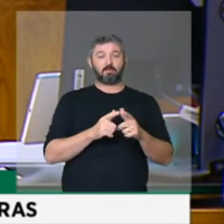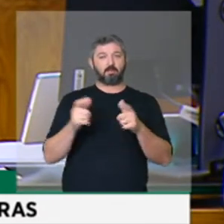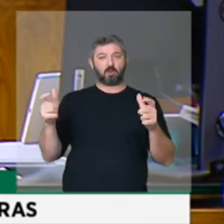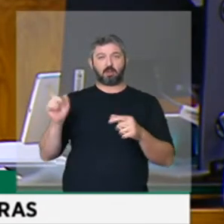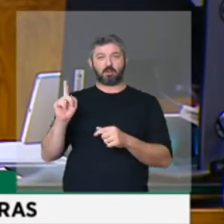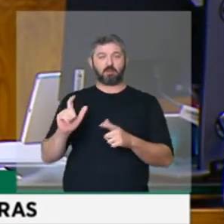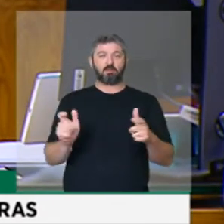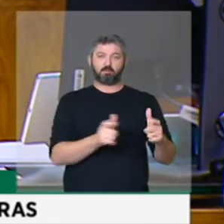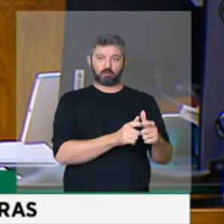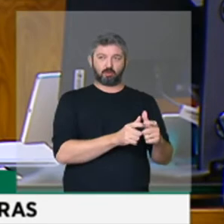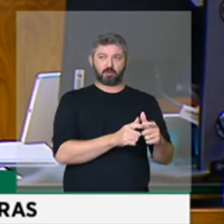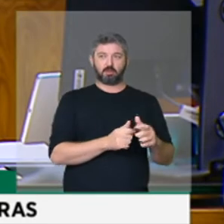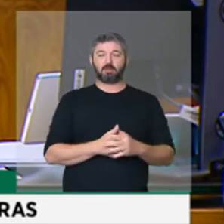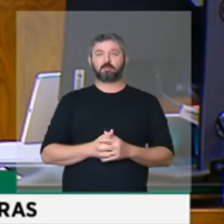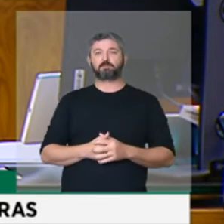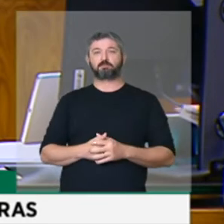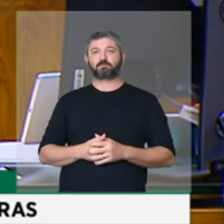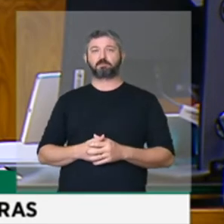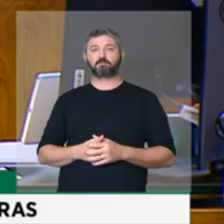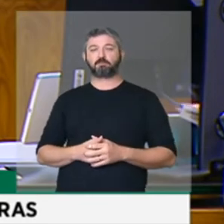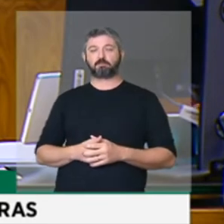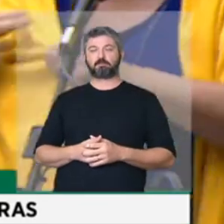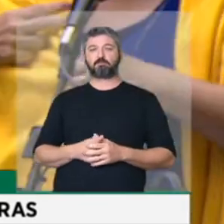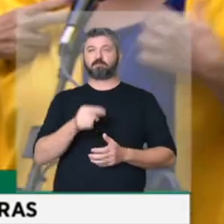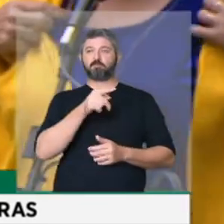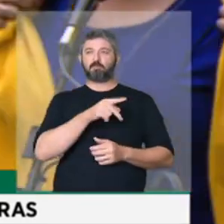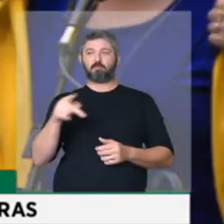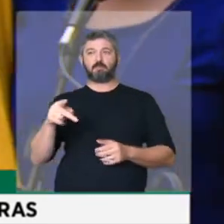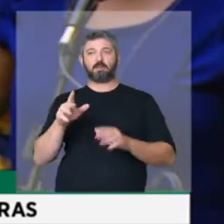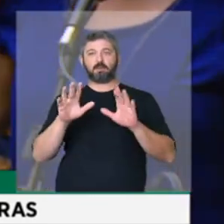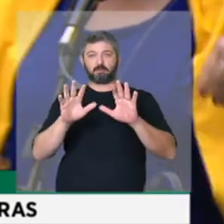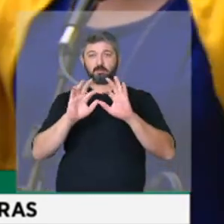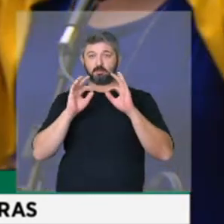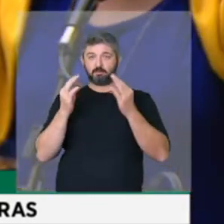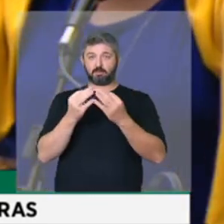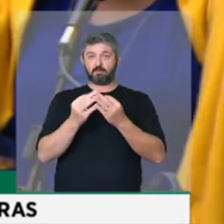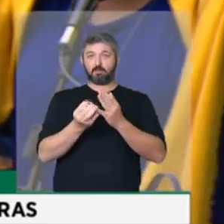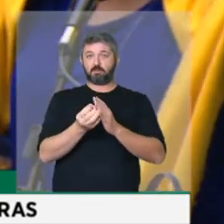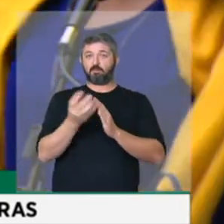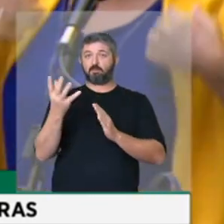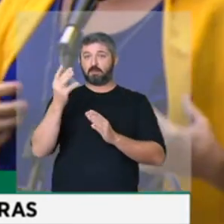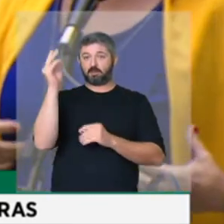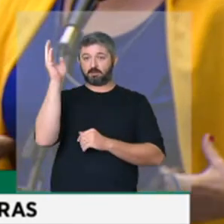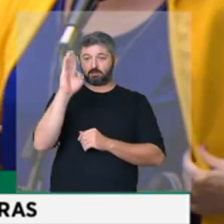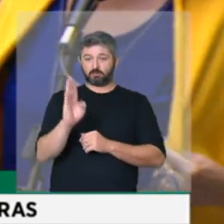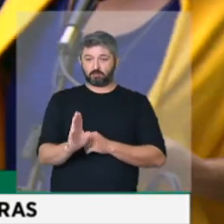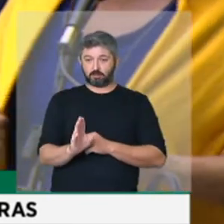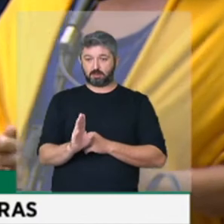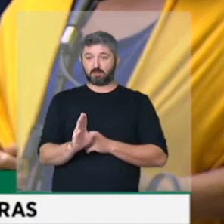PODEMOS. -- [DEPUTADO]: PODEMOS ORIENTA NÃO, PRESIDENTE. -- [PRESIDENTE]: MUITO OBRIGADO. -- [DEPUTADO]: ENTENDENDO QUE O TEMA JÁ ESTÁ MADURO O SUFICIENTE PARA SER VOTADO. -- [DEPUTADA]: MINORIA